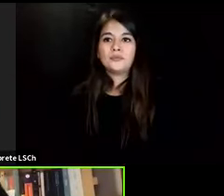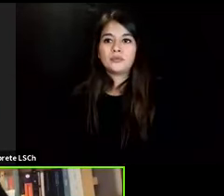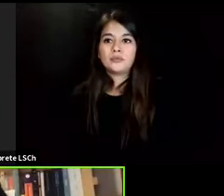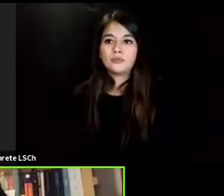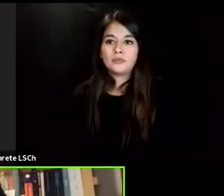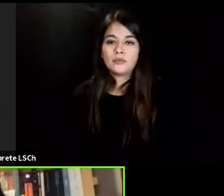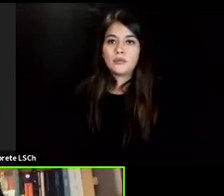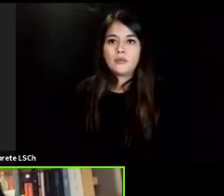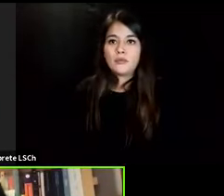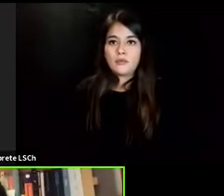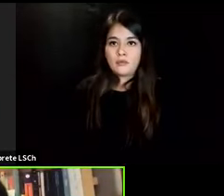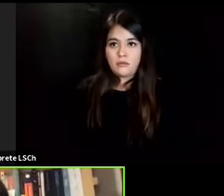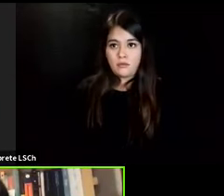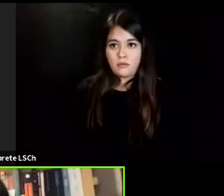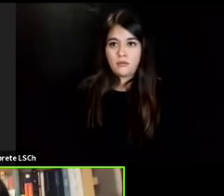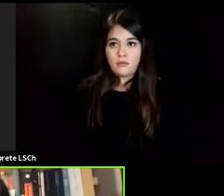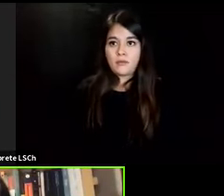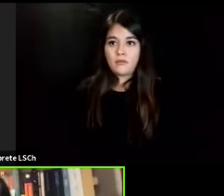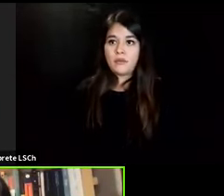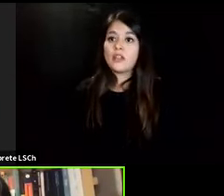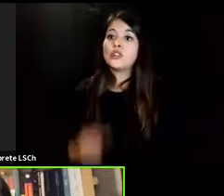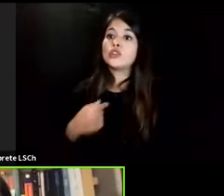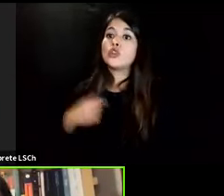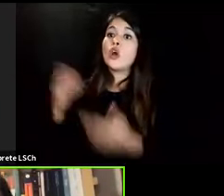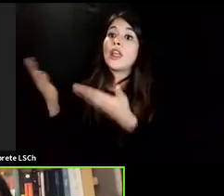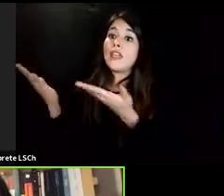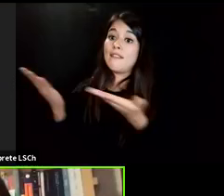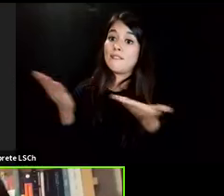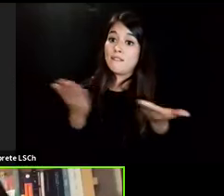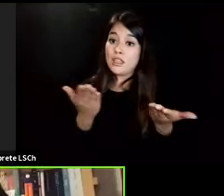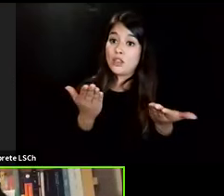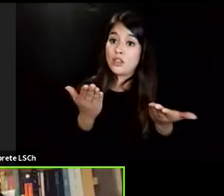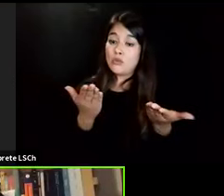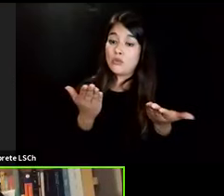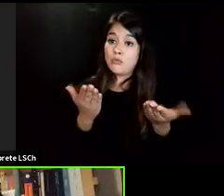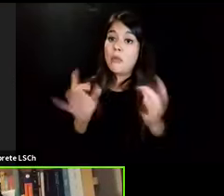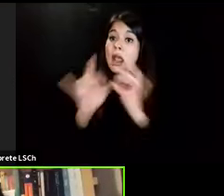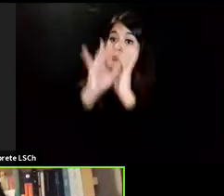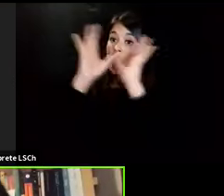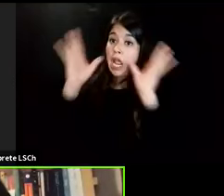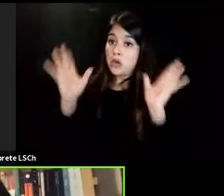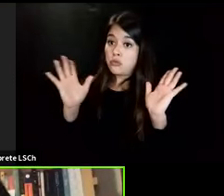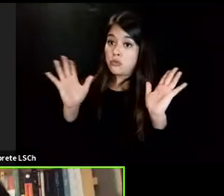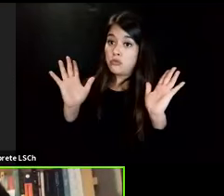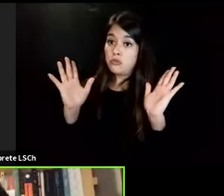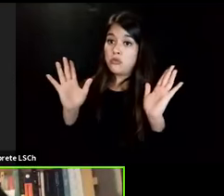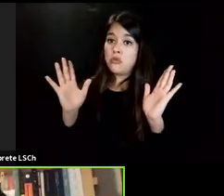quedamos claro para acercarse a los audiolibros es tan fácil como buscar audio cuentos en